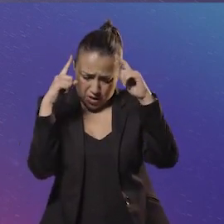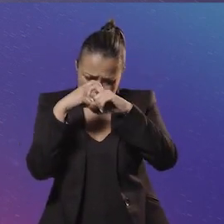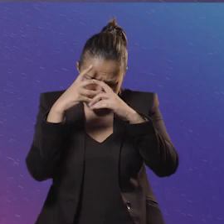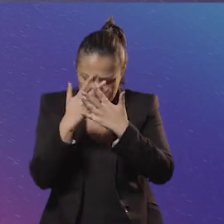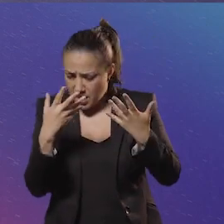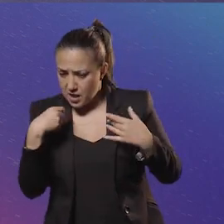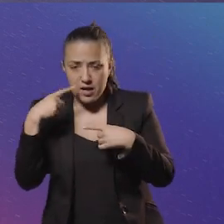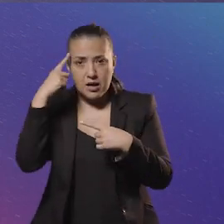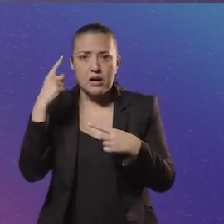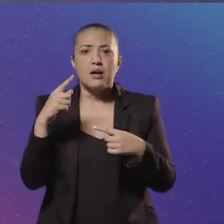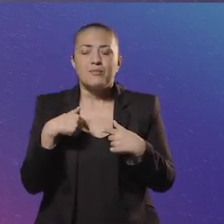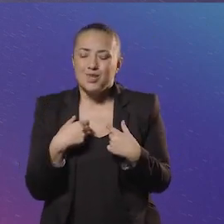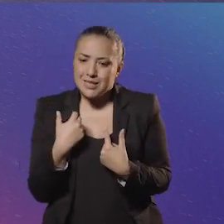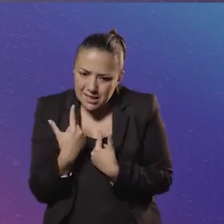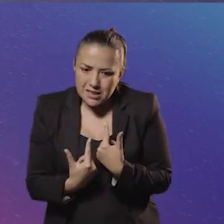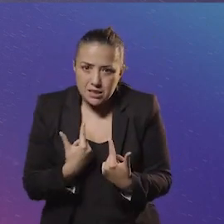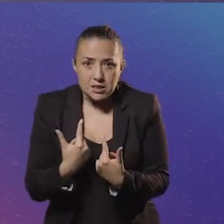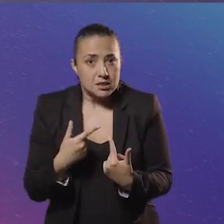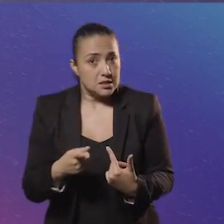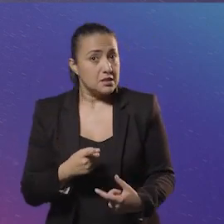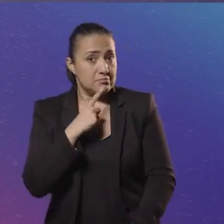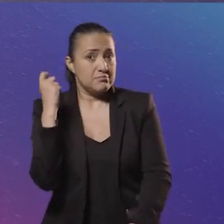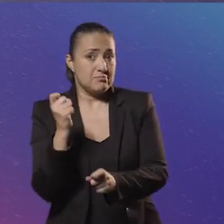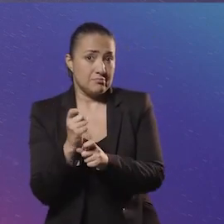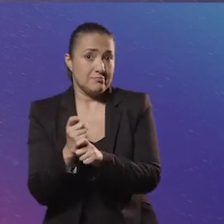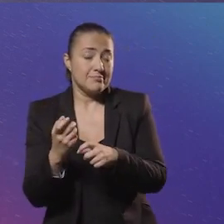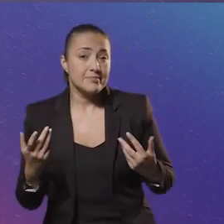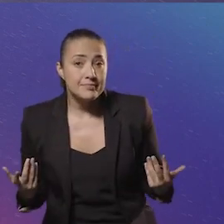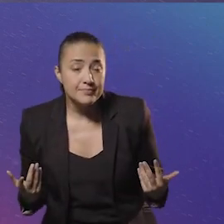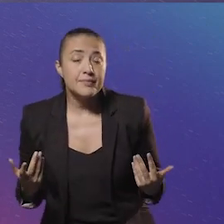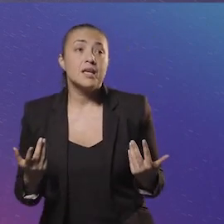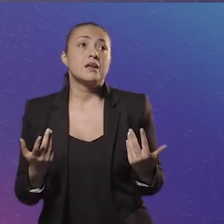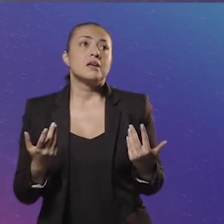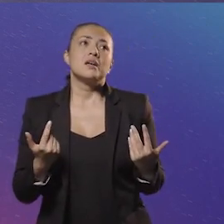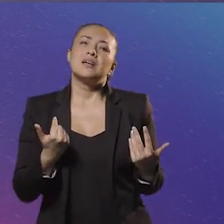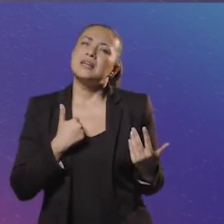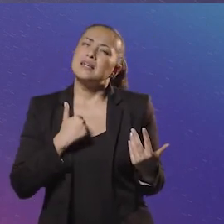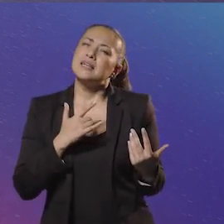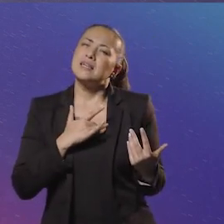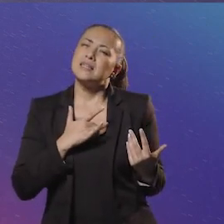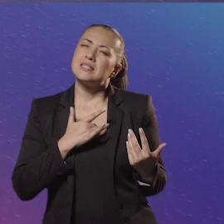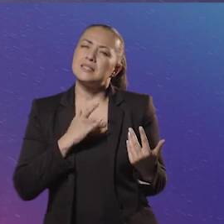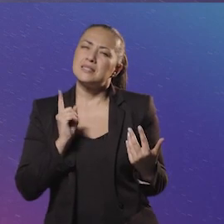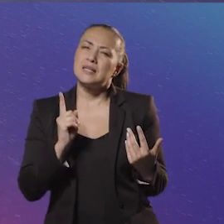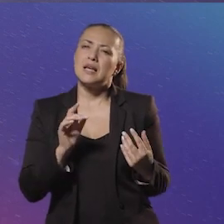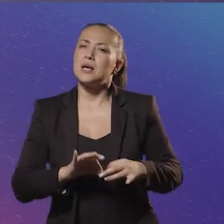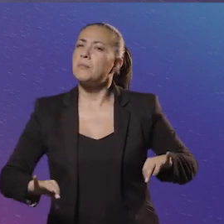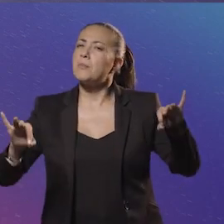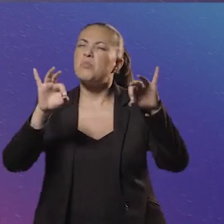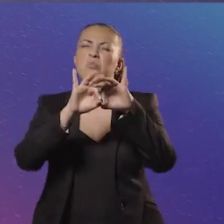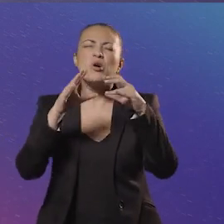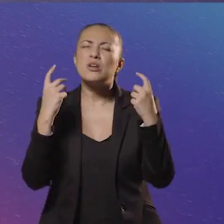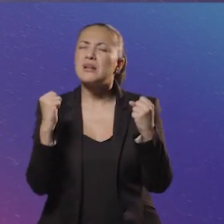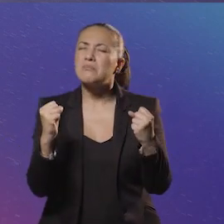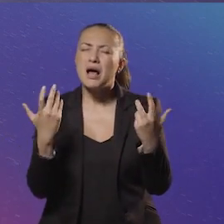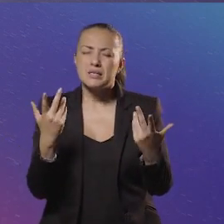y de todas maneras igual echarle ganas pues es una cosa complicada. Entonces siento que un escenario importante es reconocer que